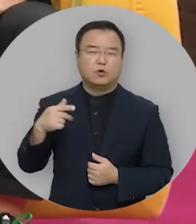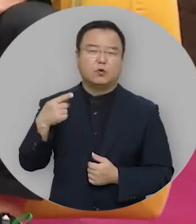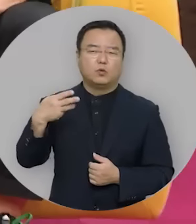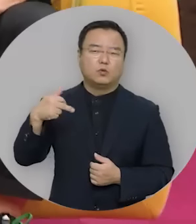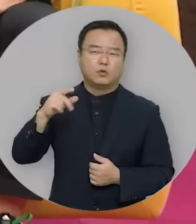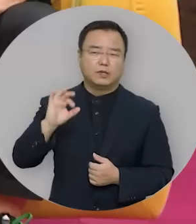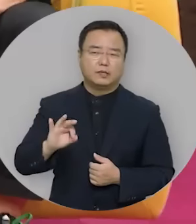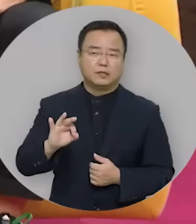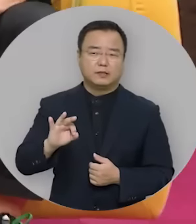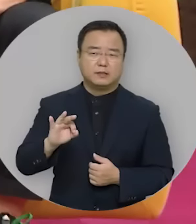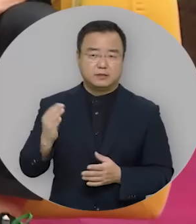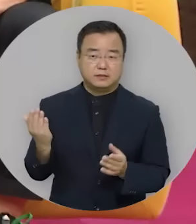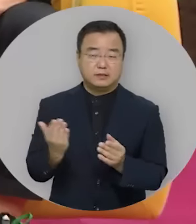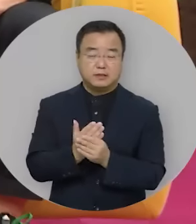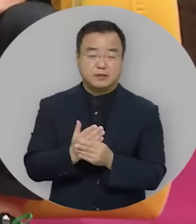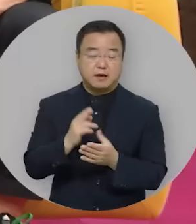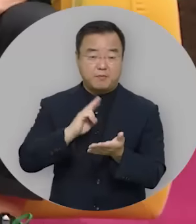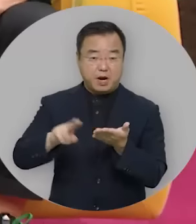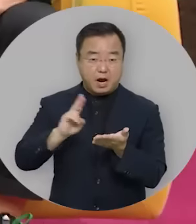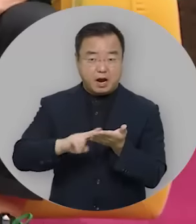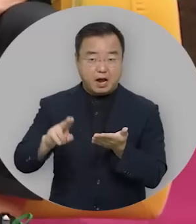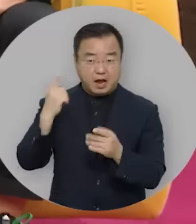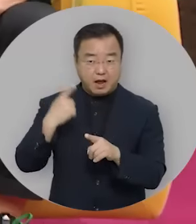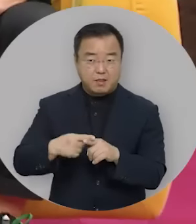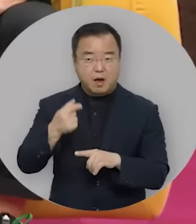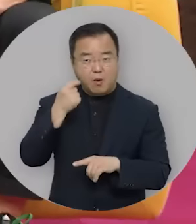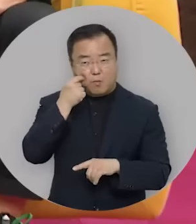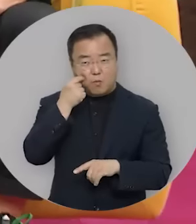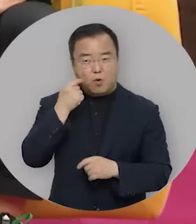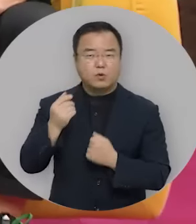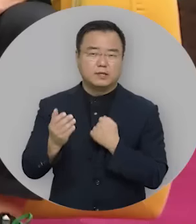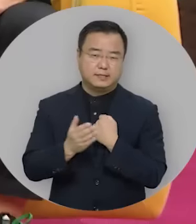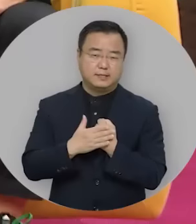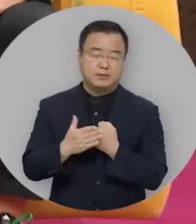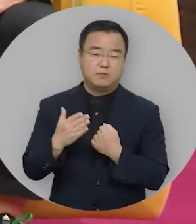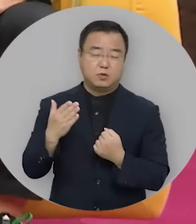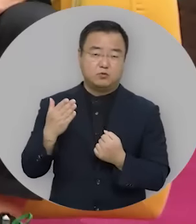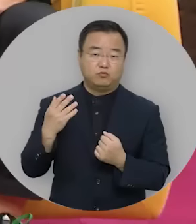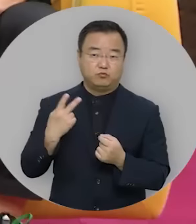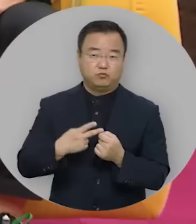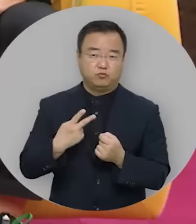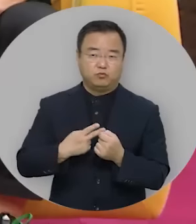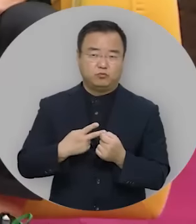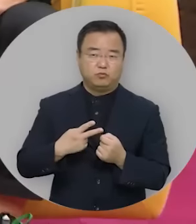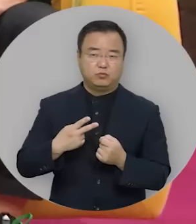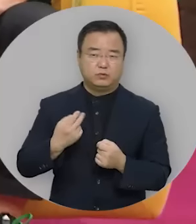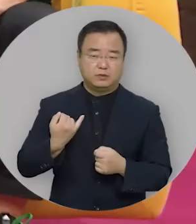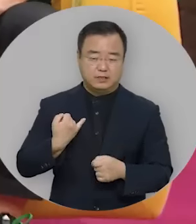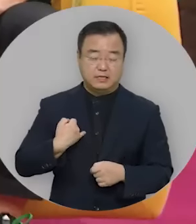제가 만화 연재하던 걸 못 하게 되면서 저희 둘째 아이가 다니는 학교 앞에서 화실을 열었어요.